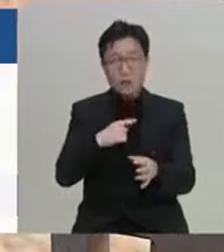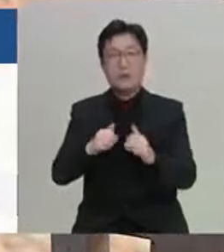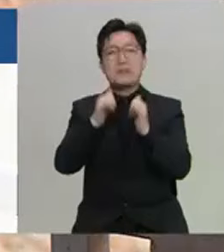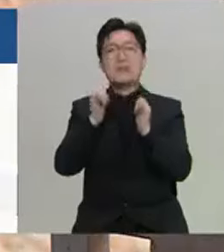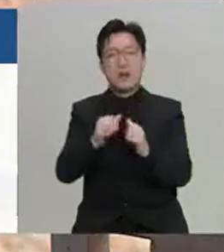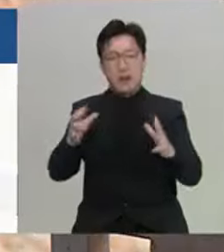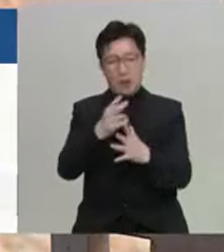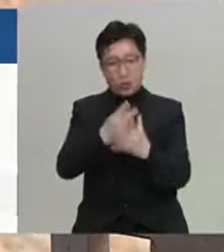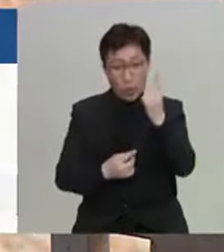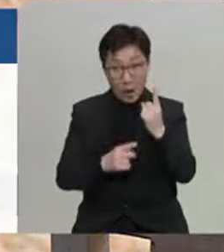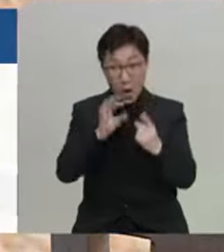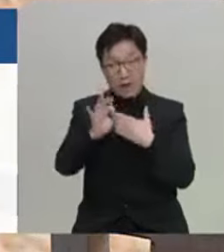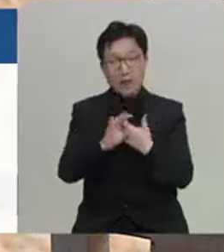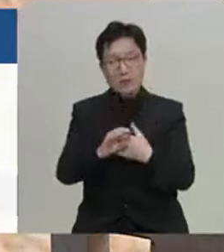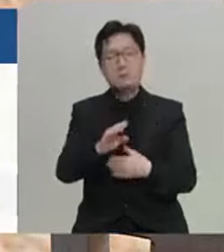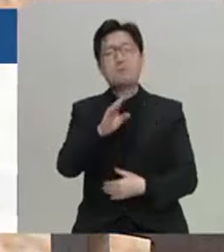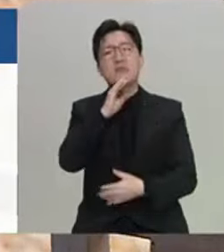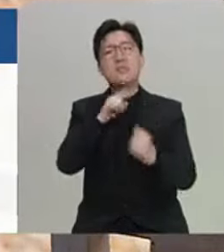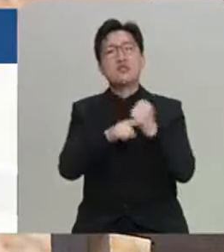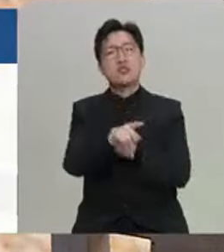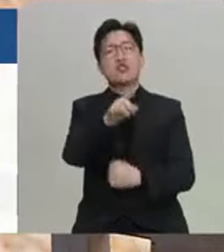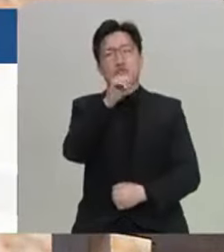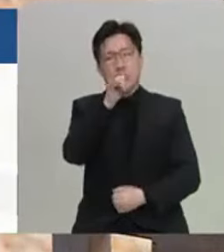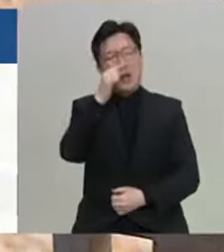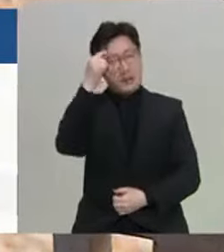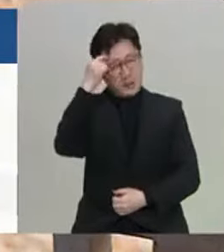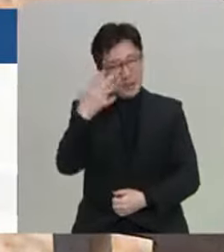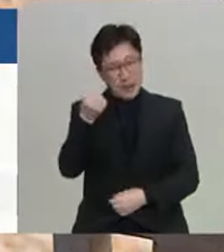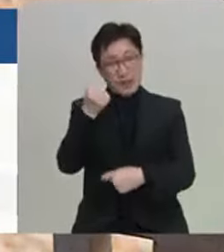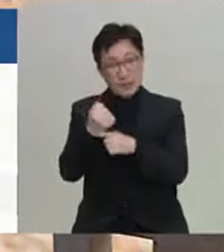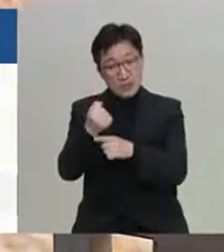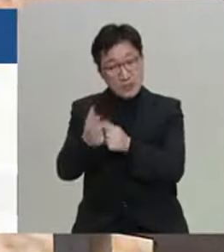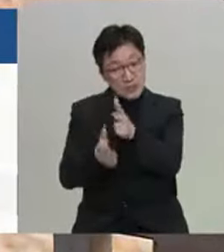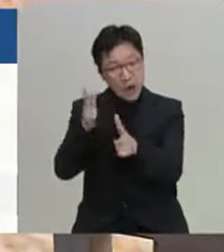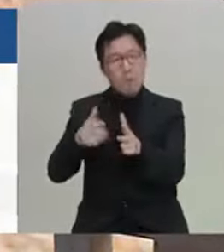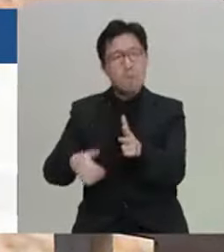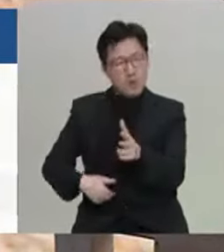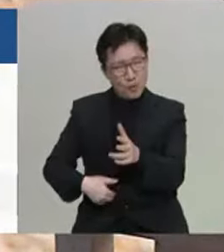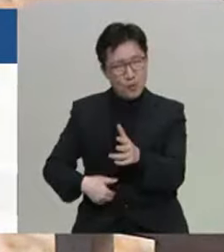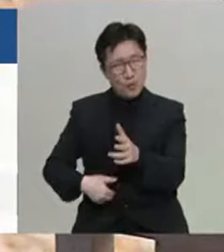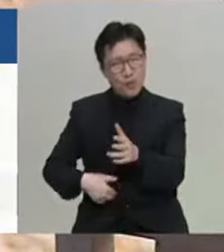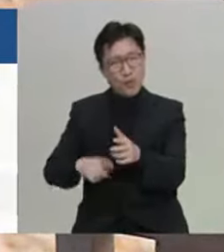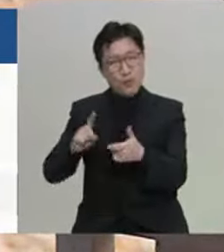에서의 타당성 논리를 전개해 나가 고 이 사업의 필요성을 국가 당국